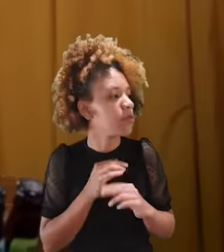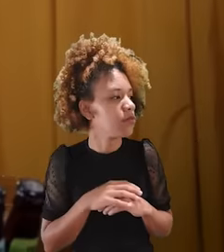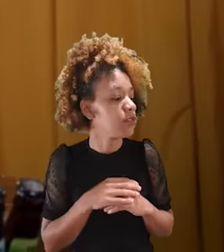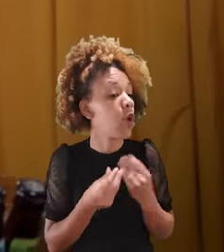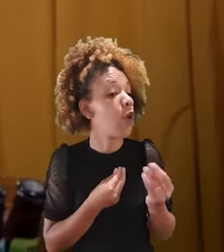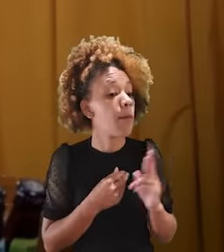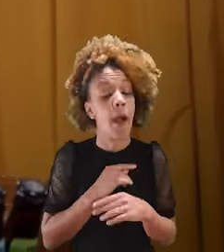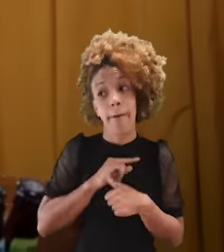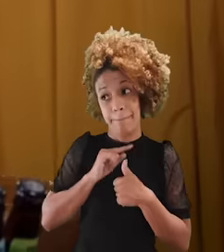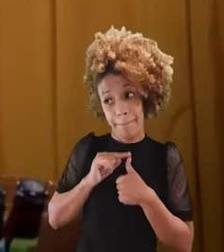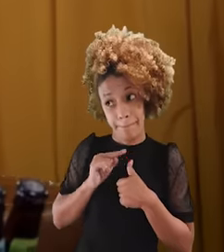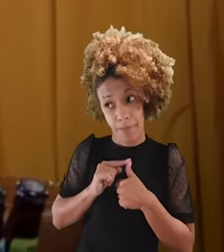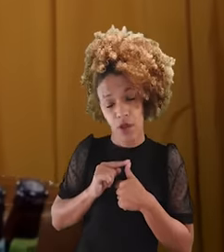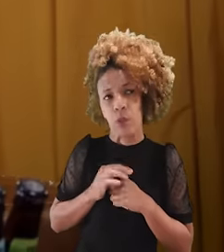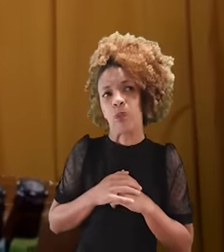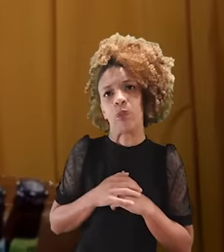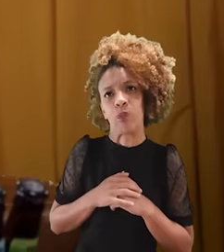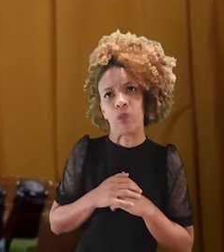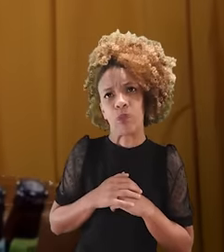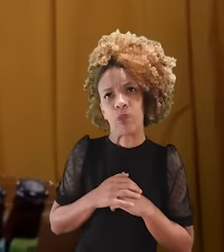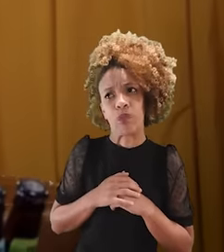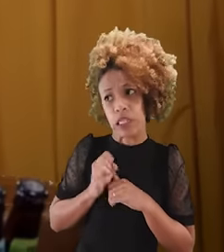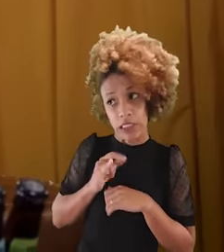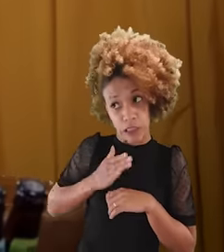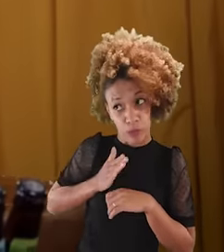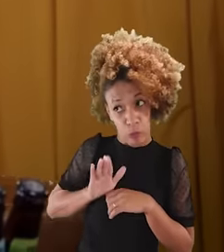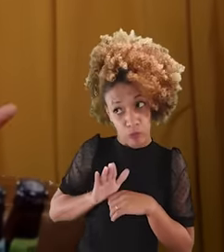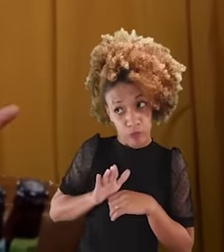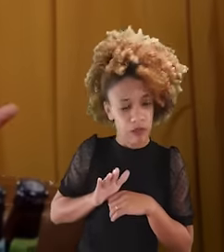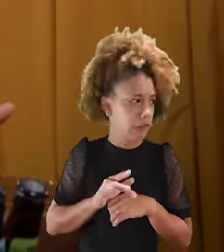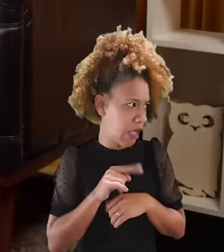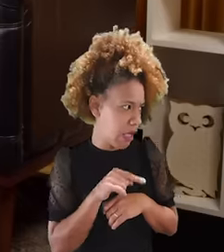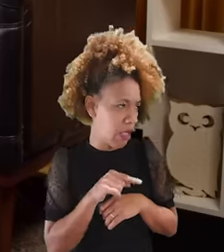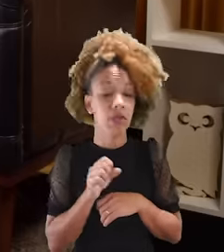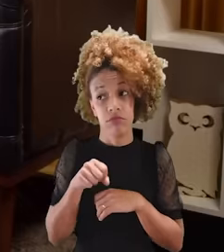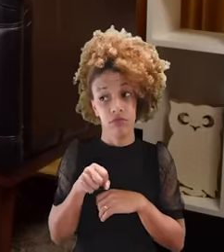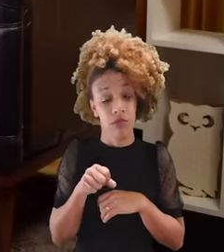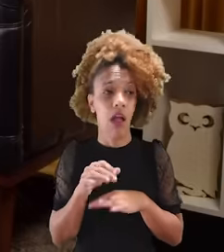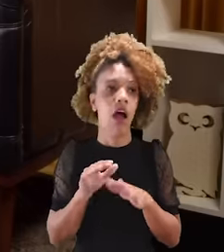que você age primeiro eu falo eu eu jogo se eu não gostei né que é isso né se eu não gostei eu falo